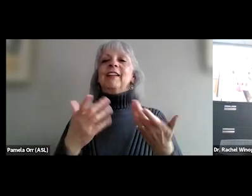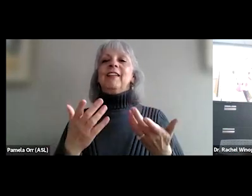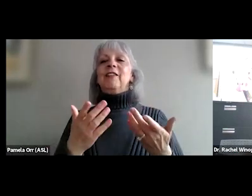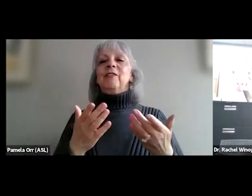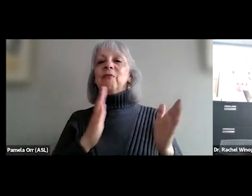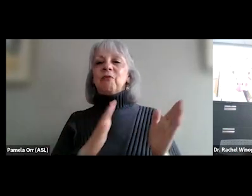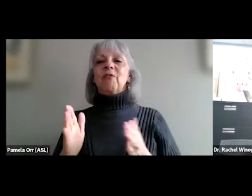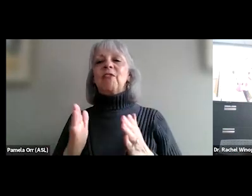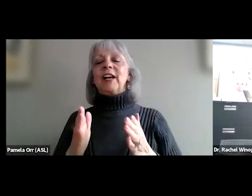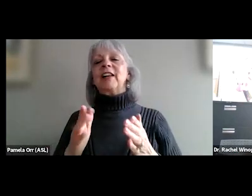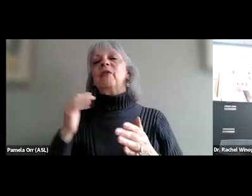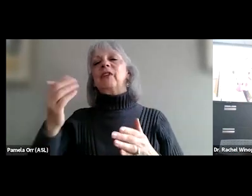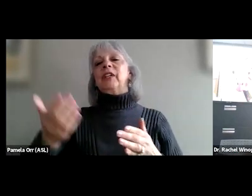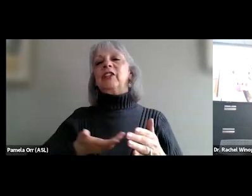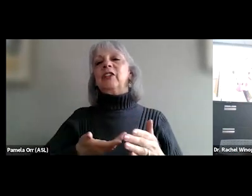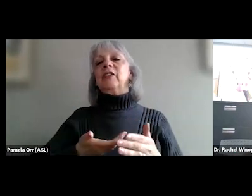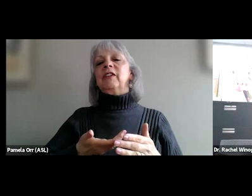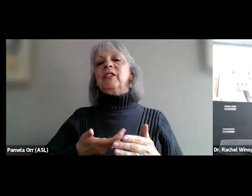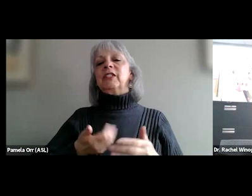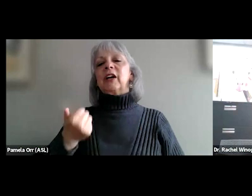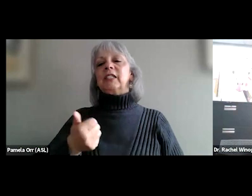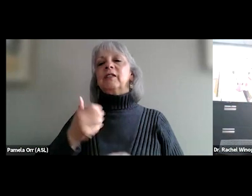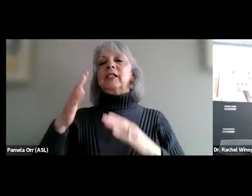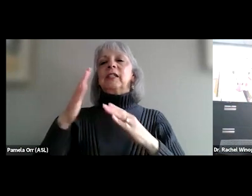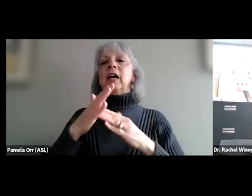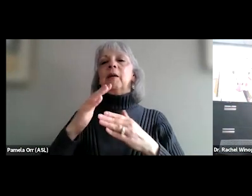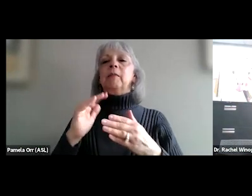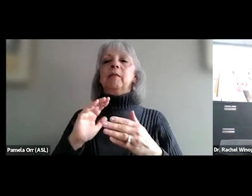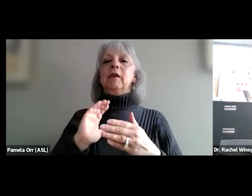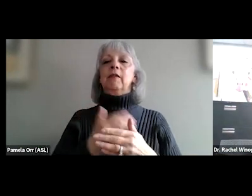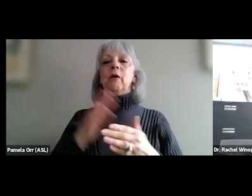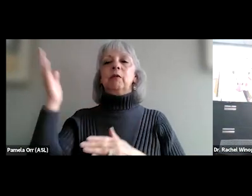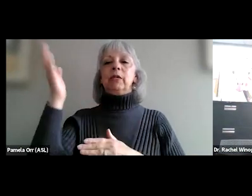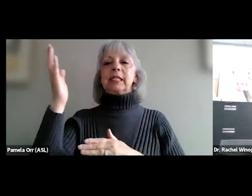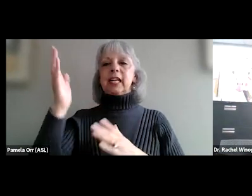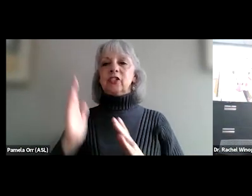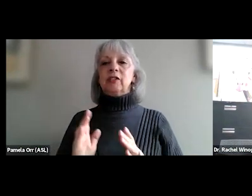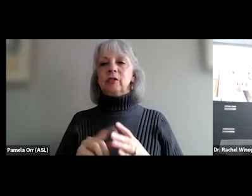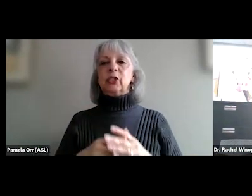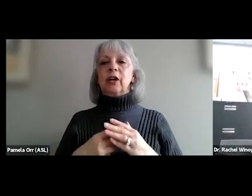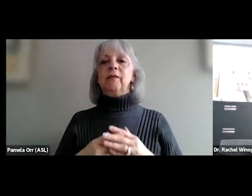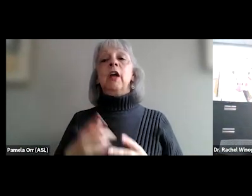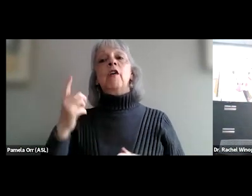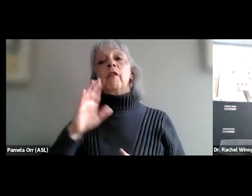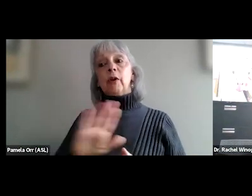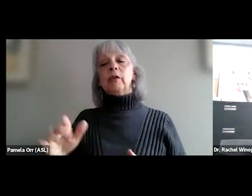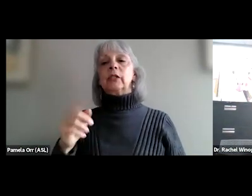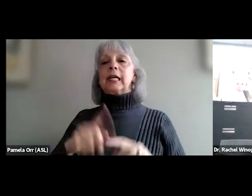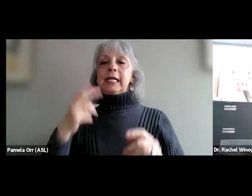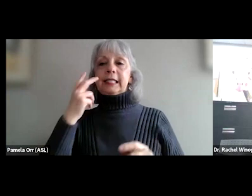Cada uno se presentará al inicio de las secciones solo para empezar. Para aquellos que no puedan verme,